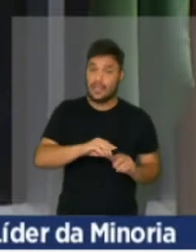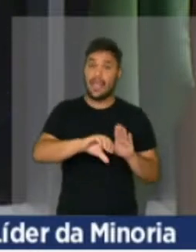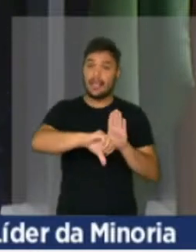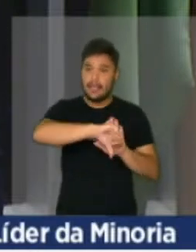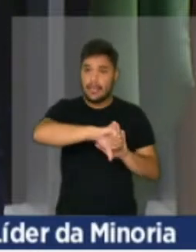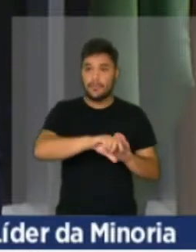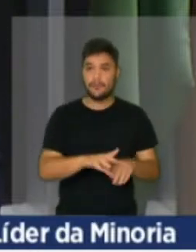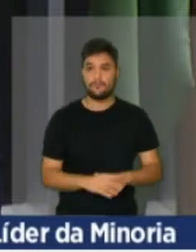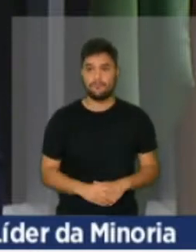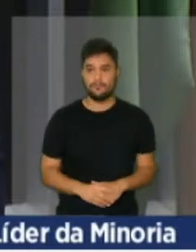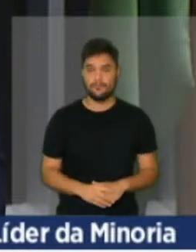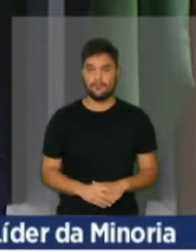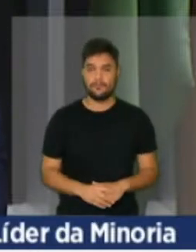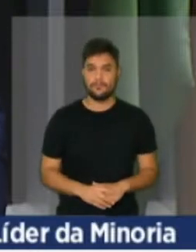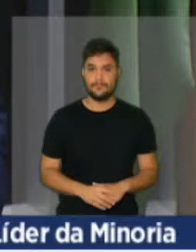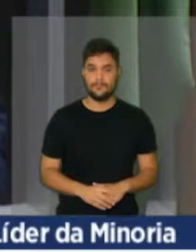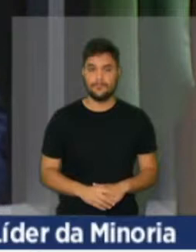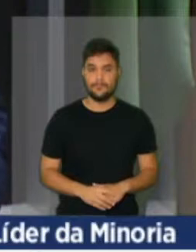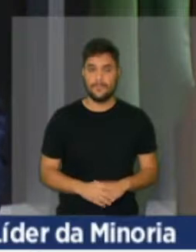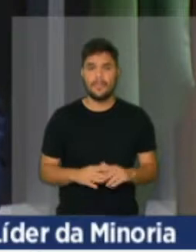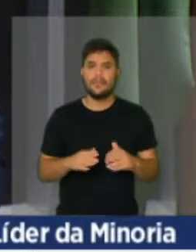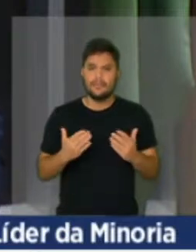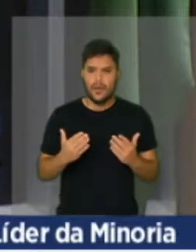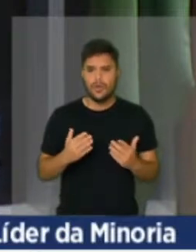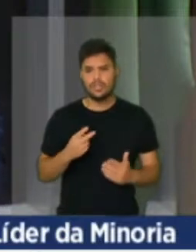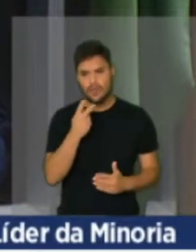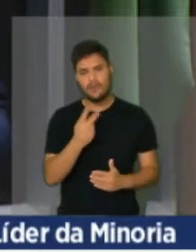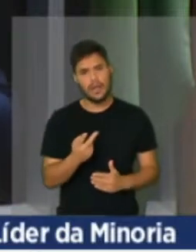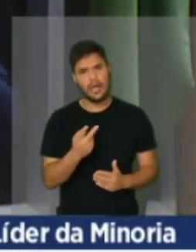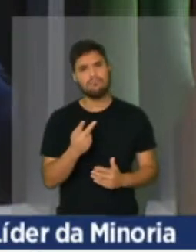QUE CONFIGURA CRIME. ENTÃO A GENTE ESTÁ FALANDO DE ALGO QUE É MUITO SÉRIO É MUITO GRAVE. A GENTE ESTÁ FALANDO